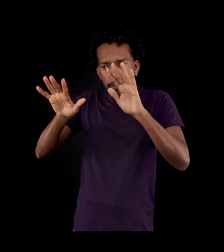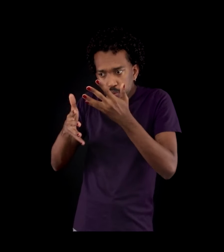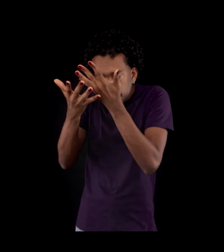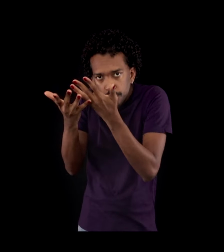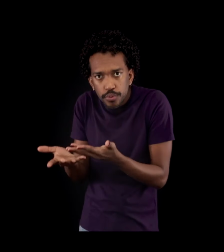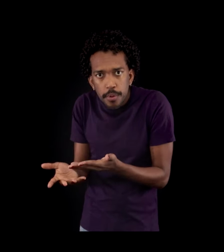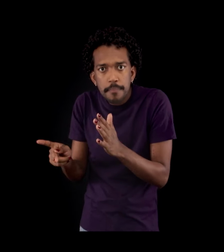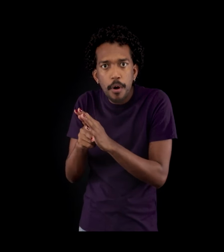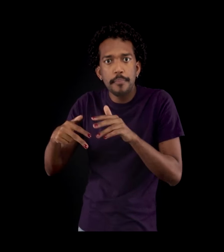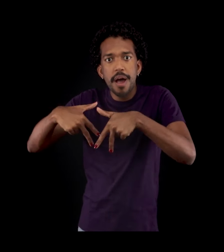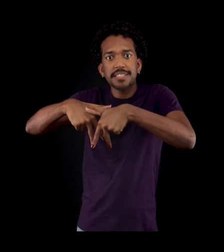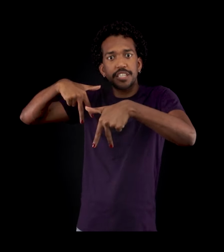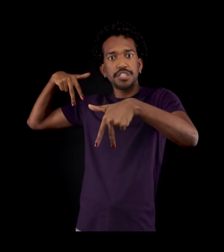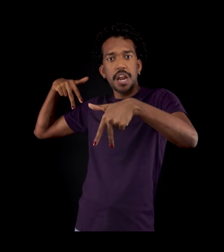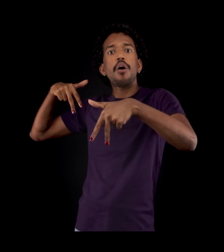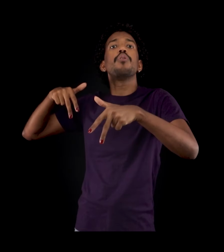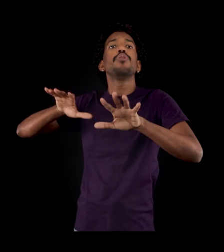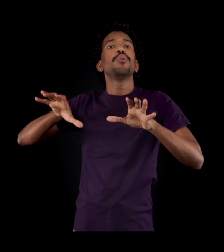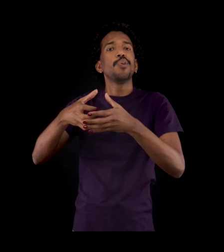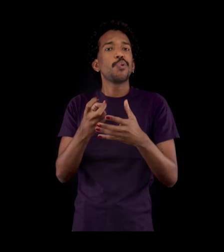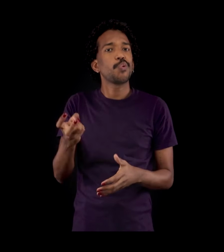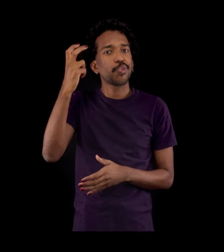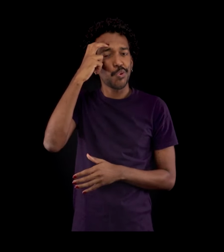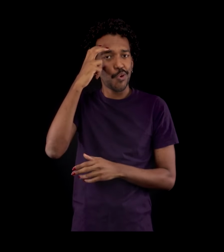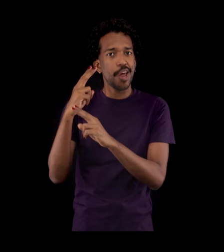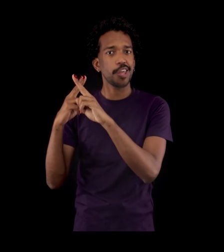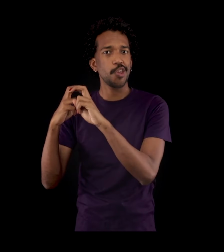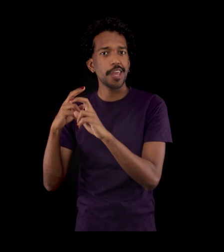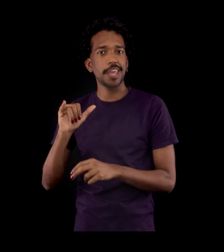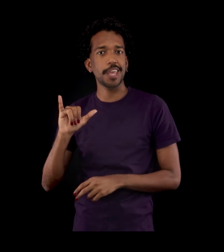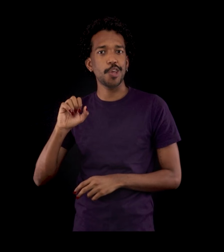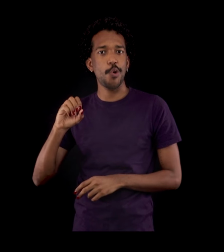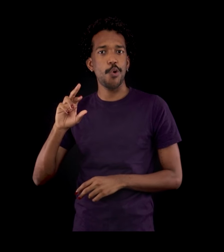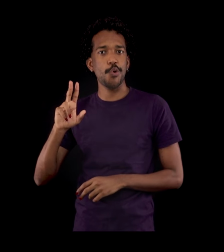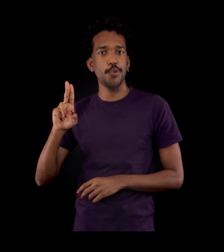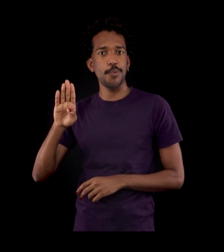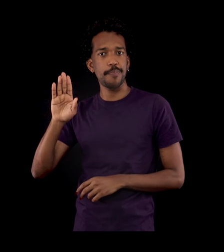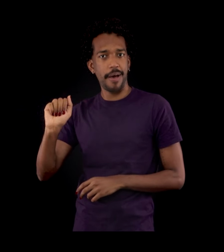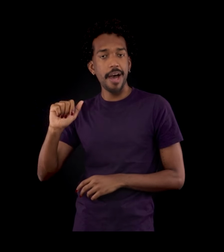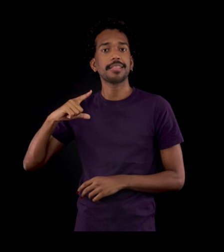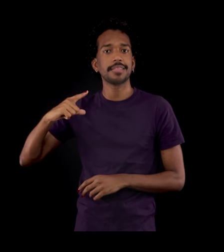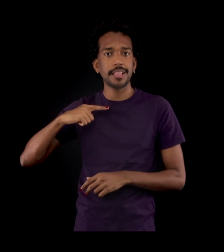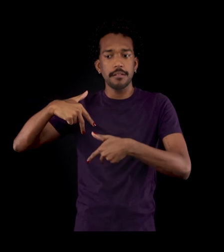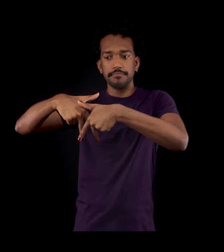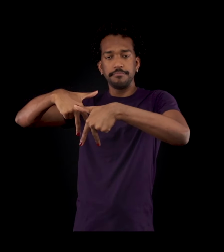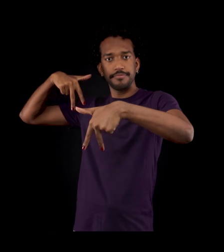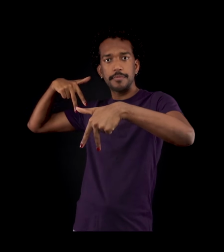porque na cultura iorubá tem os orixás e tem os ancestrais,